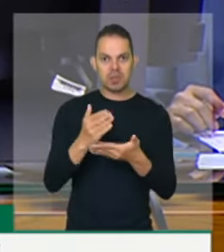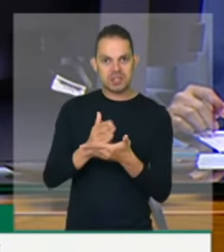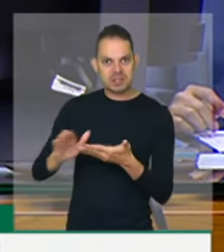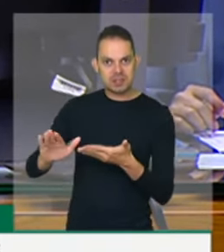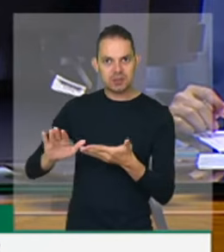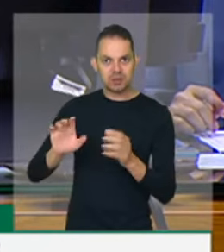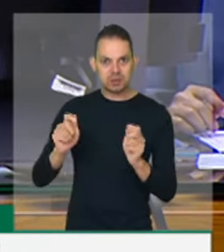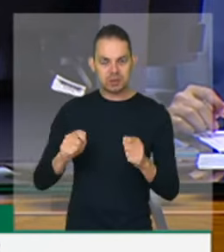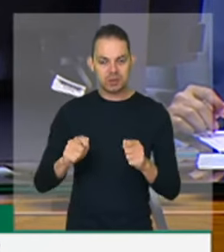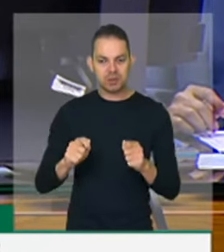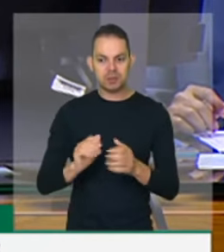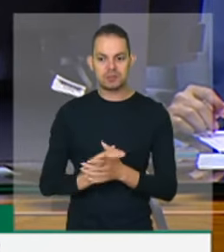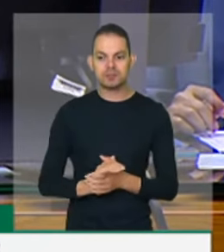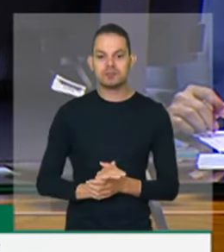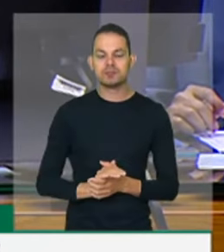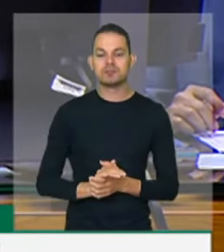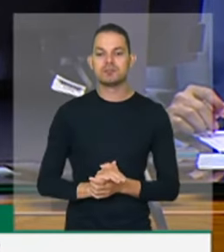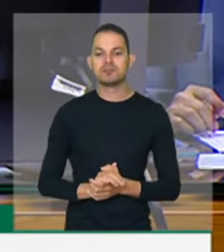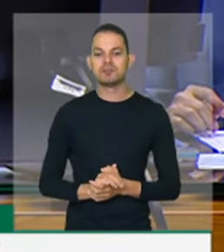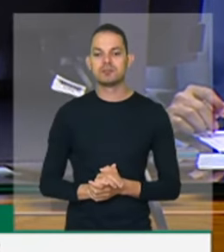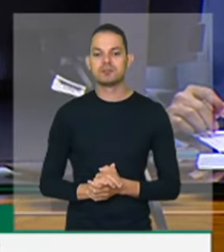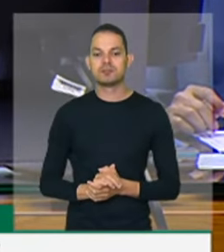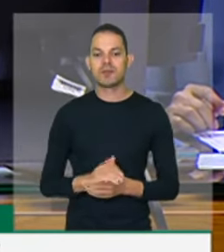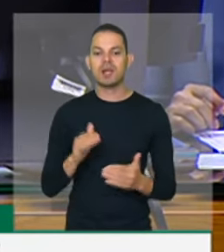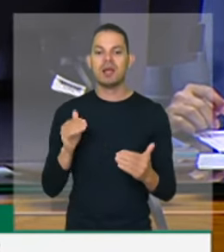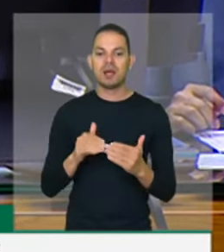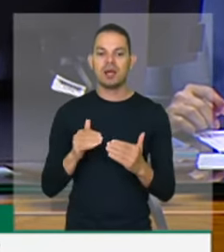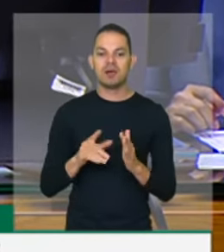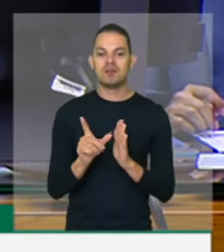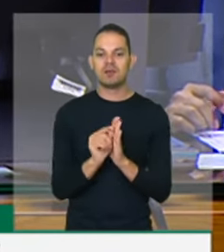COM ORIENTAÇÃO A FAVOR DESSE DESTAQUE. [PRESIDENTE]: TÁ , ENTÃO VAMOS, OS OUTROS TODOS COM EXCEÇÃO DO PSDB, PODE